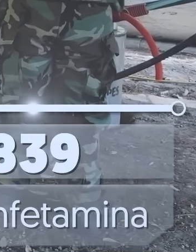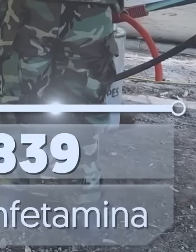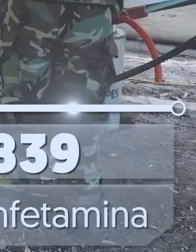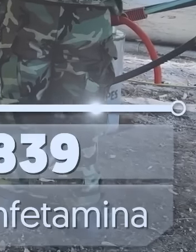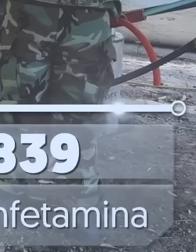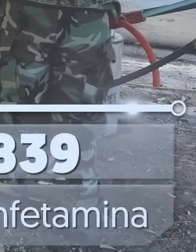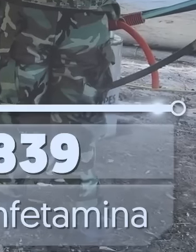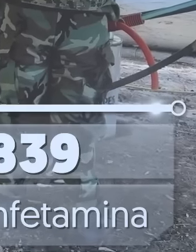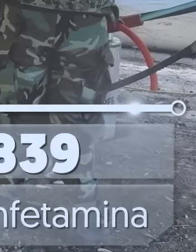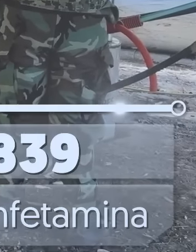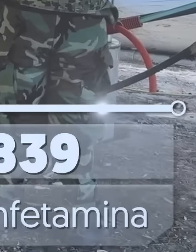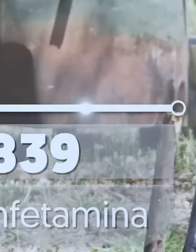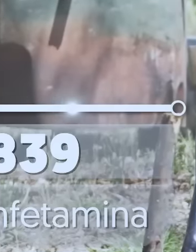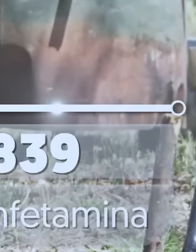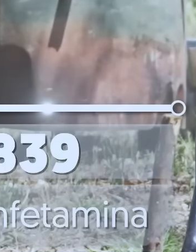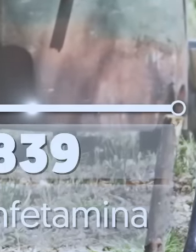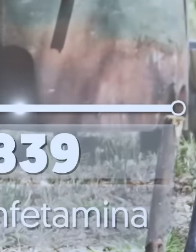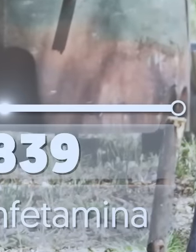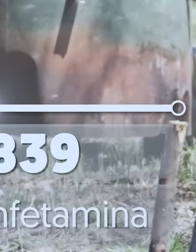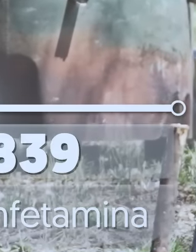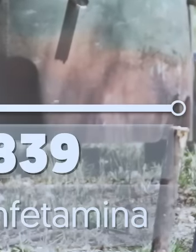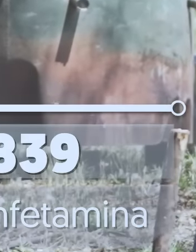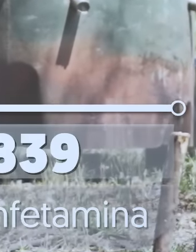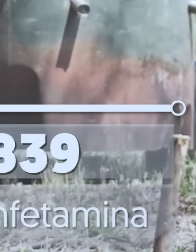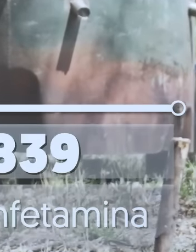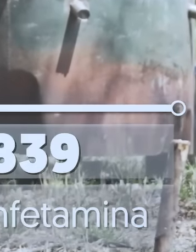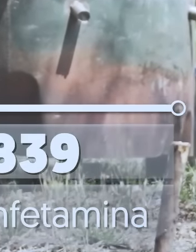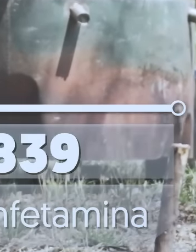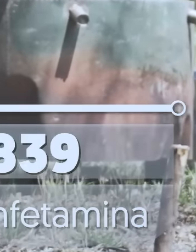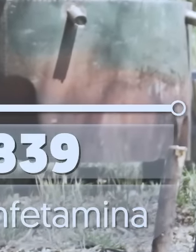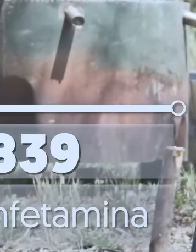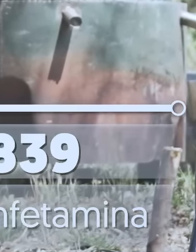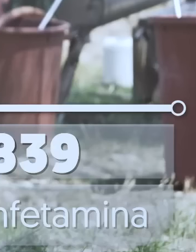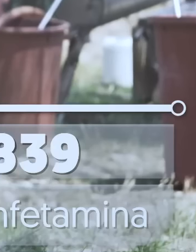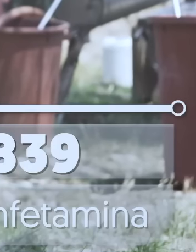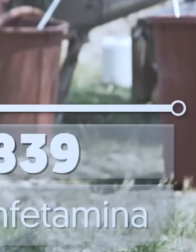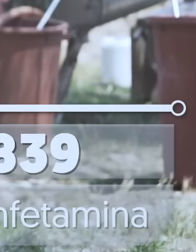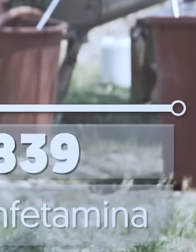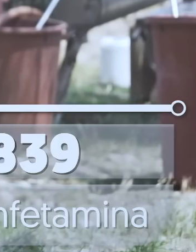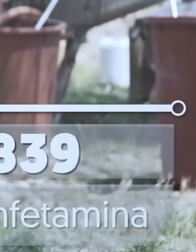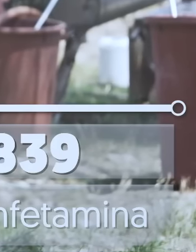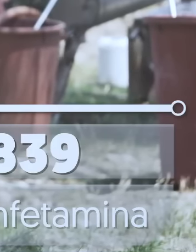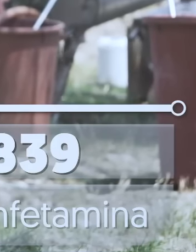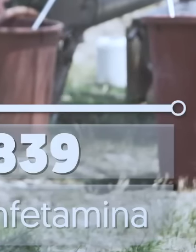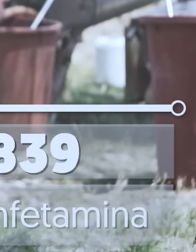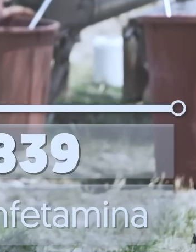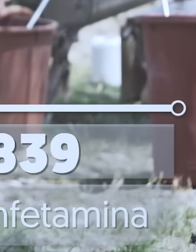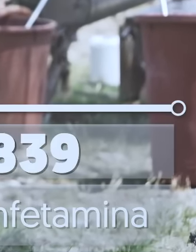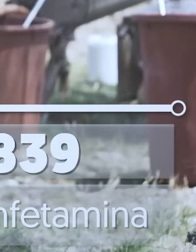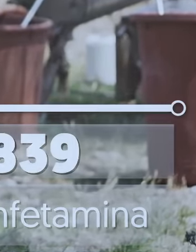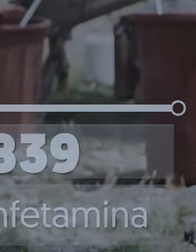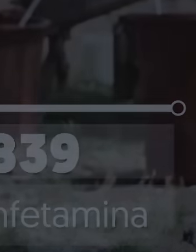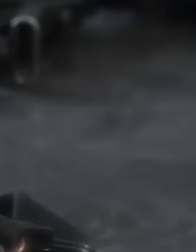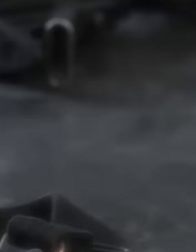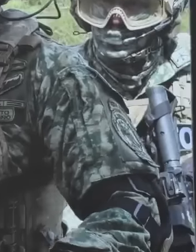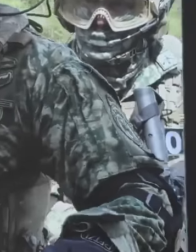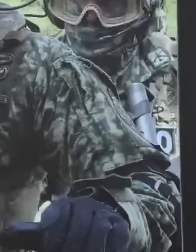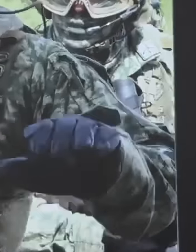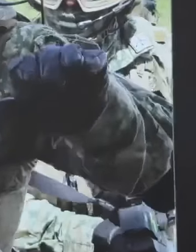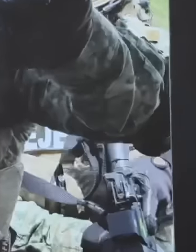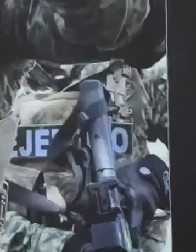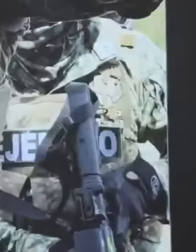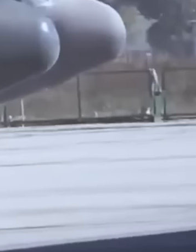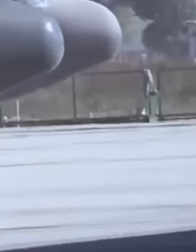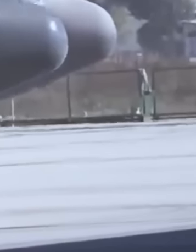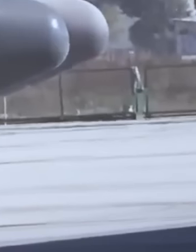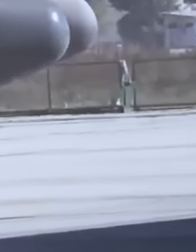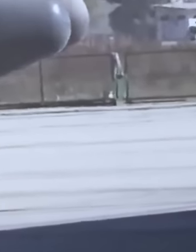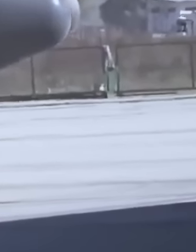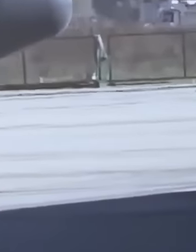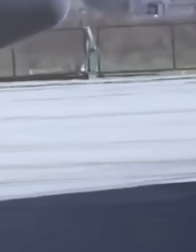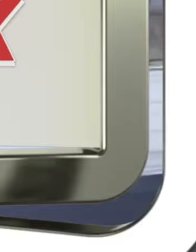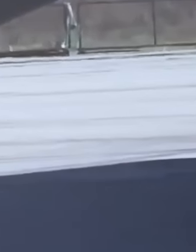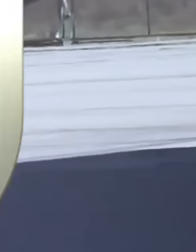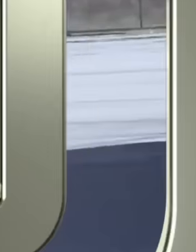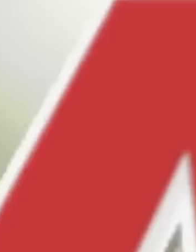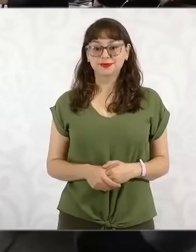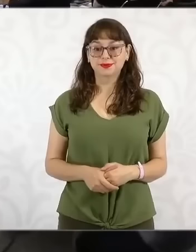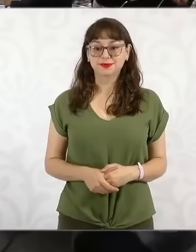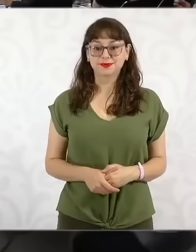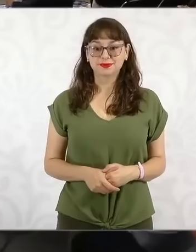detalle [música] qué fue lo que reveló Omar García Harf en este impactante informe de seguridad.